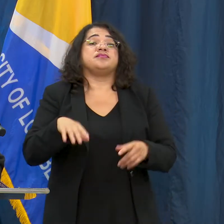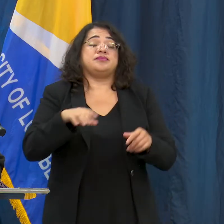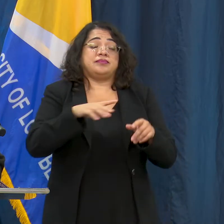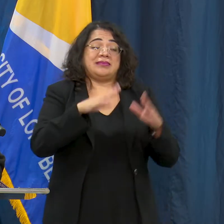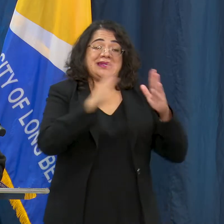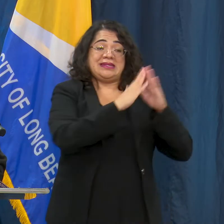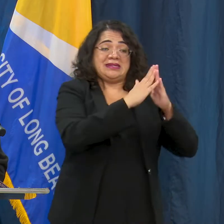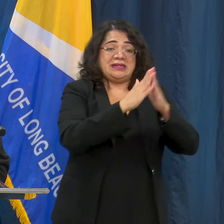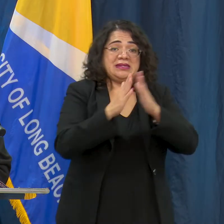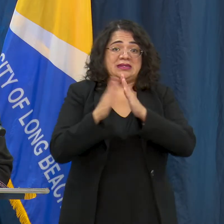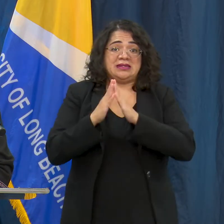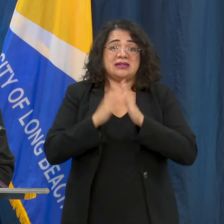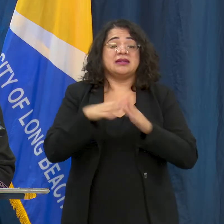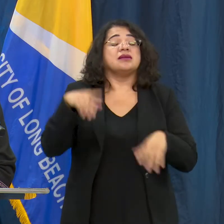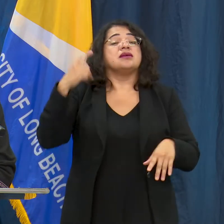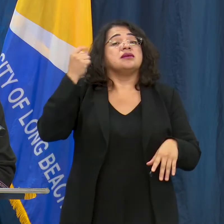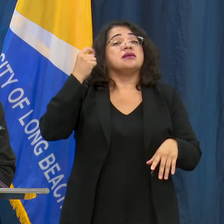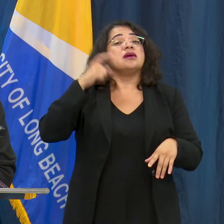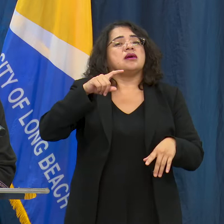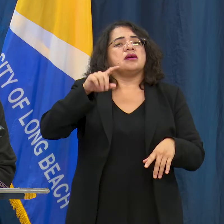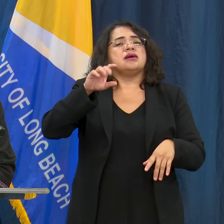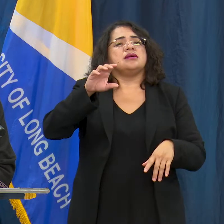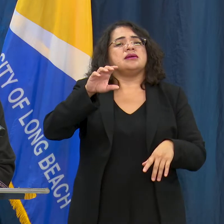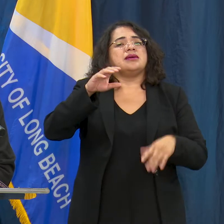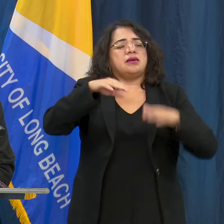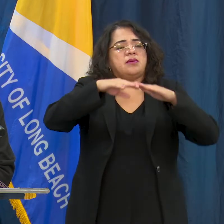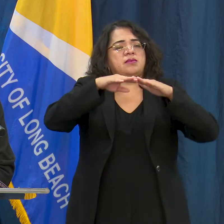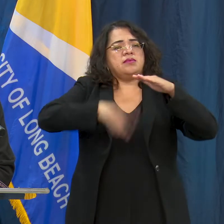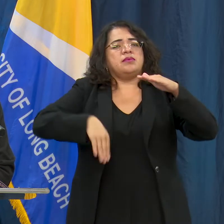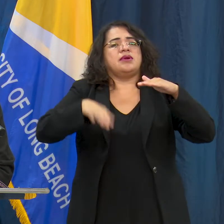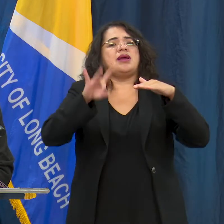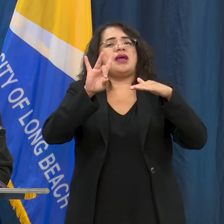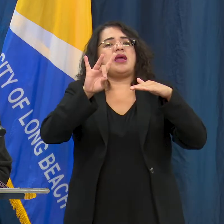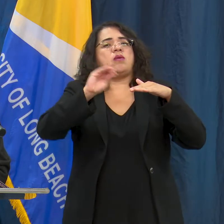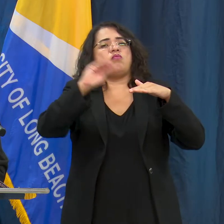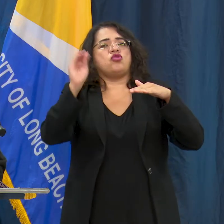door date acid a+ edad de prueba see stall pour cent ah hey es el inferior de